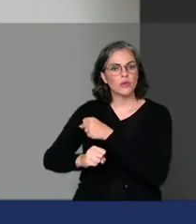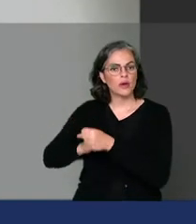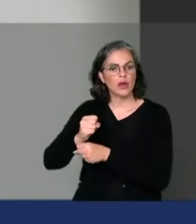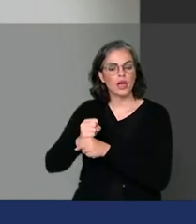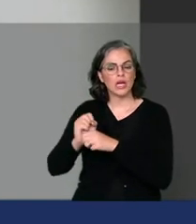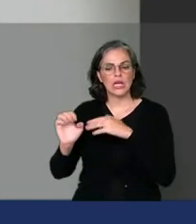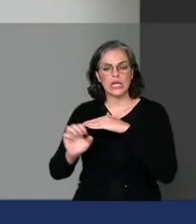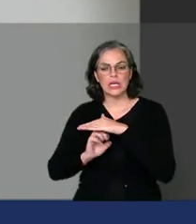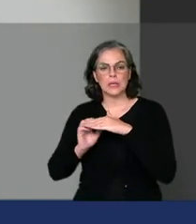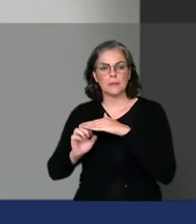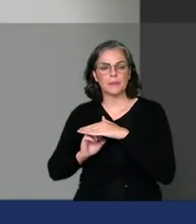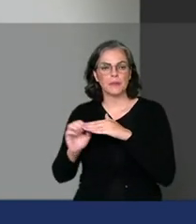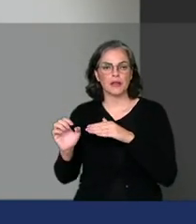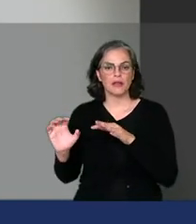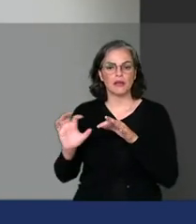FALAM. EM DEZ ANOS AS 18